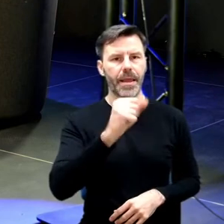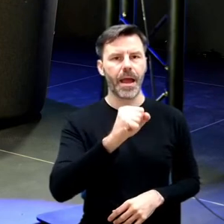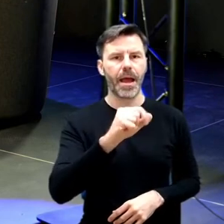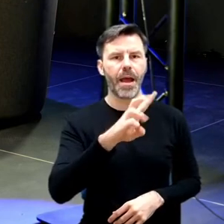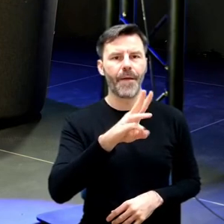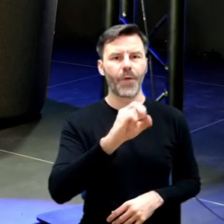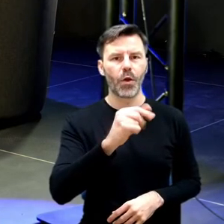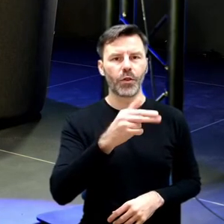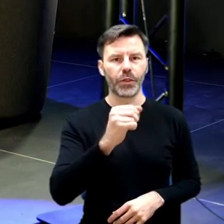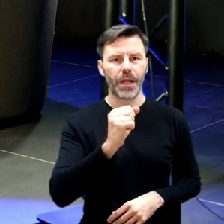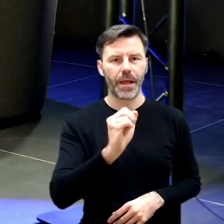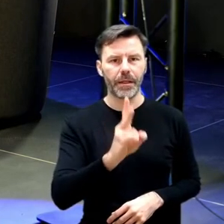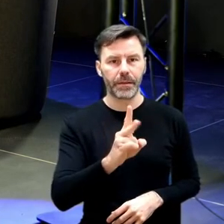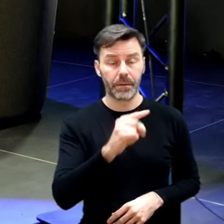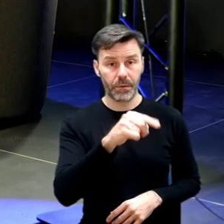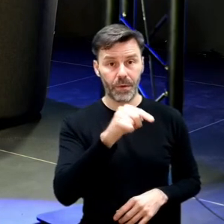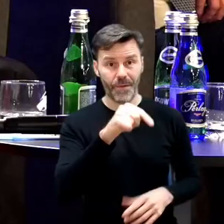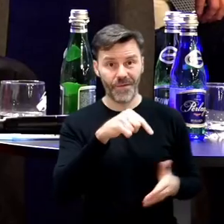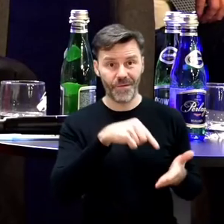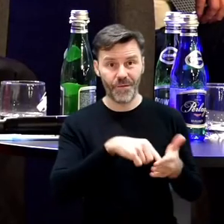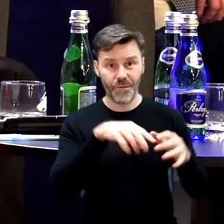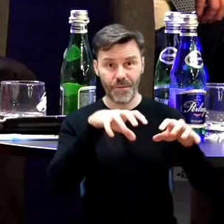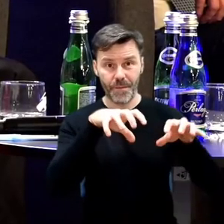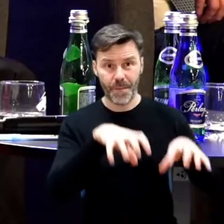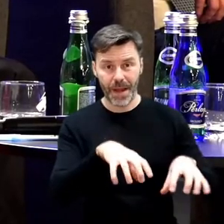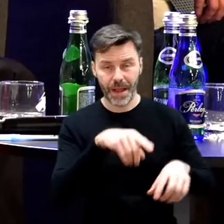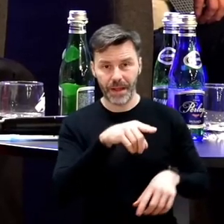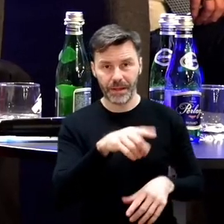właśnie zajmuje się takimi prefabrykatami.